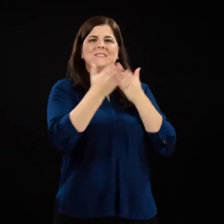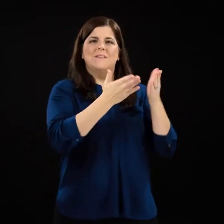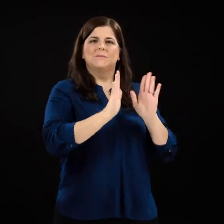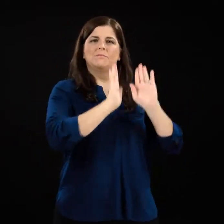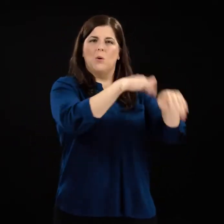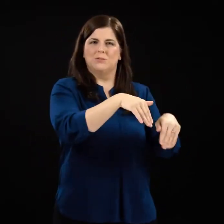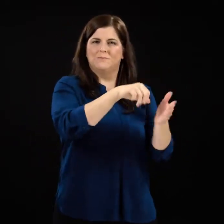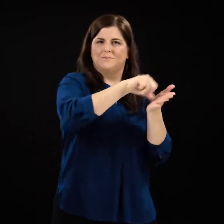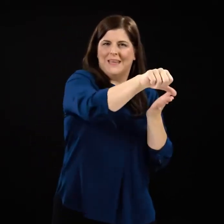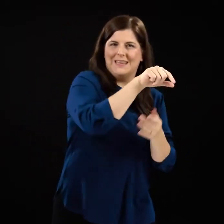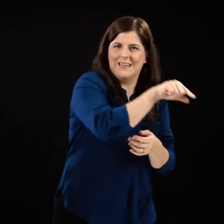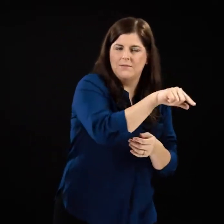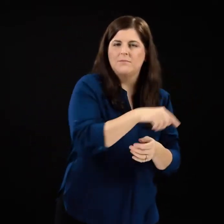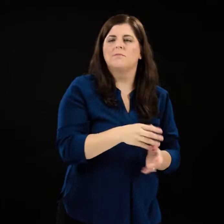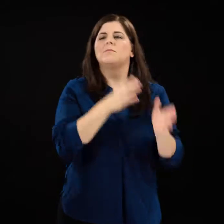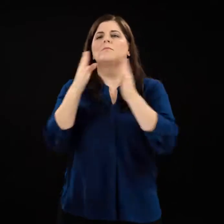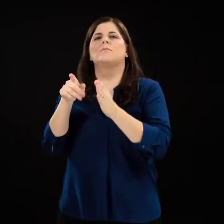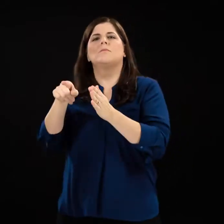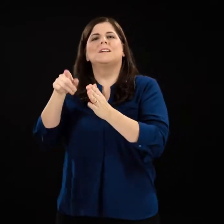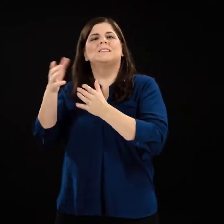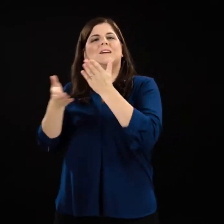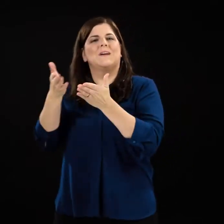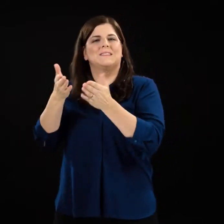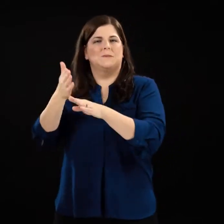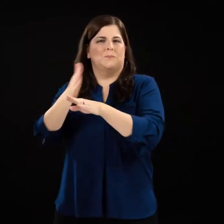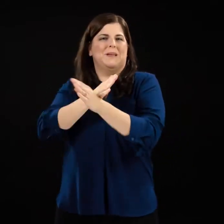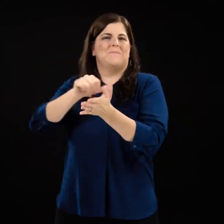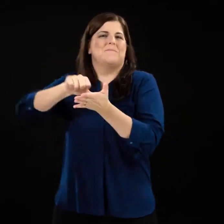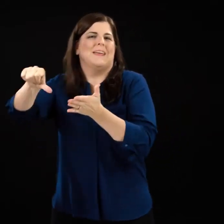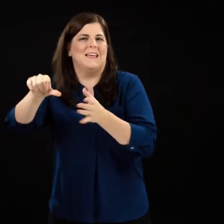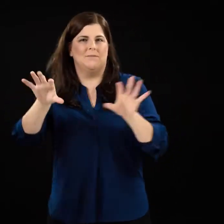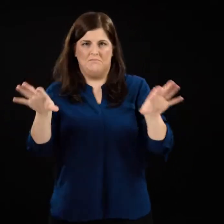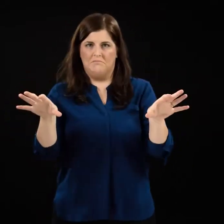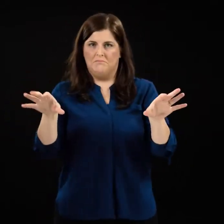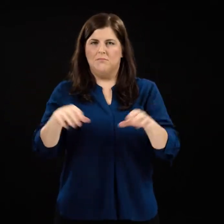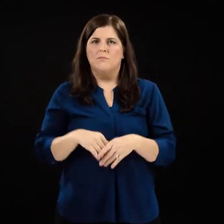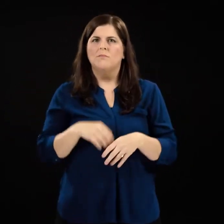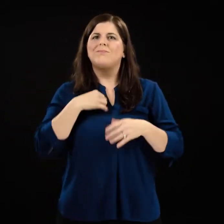et les services prépayés. Avant de continuer, définissons: